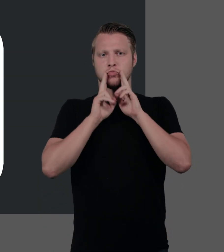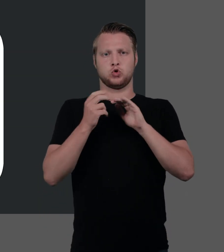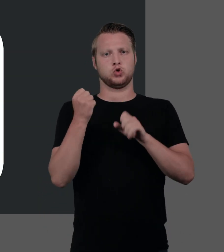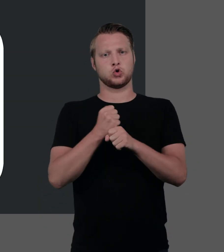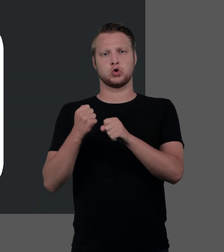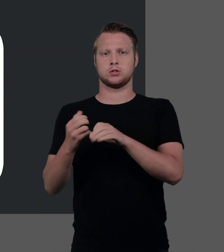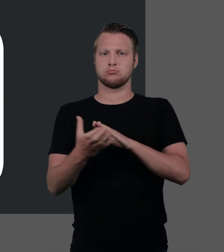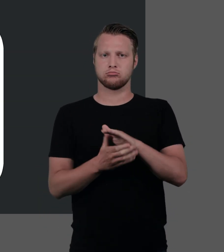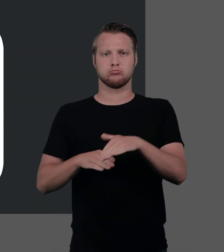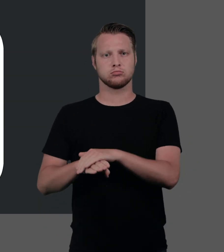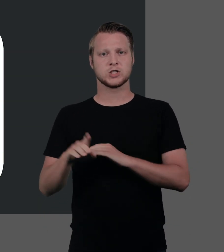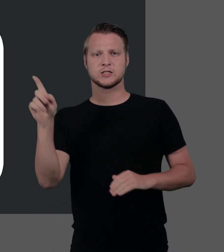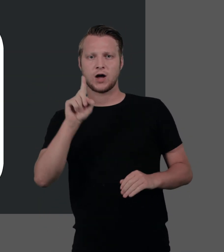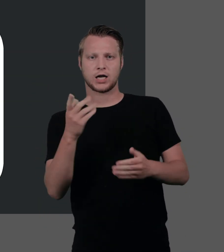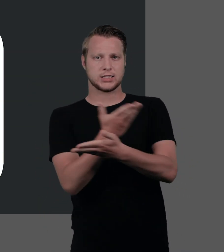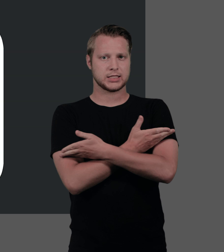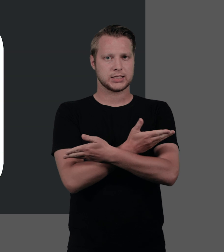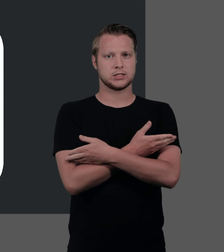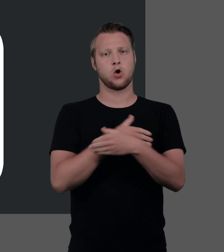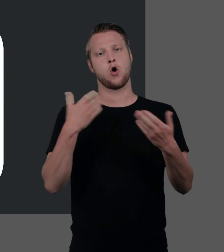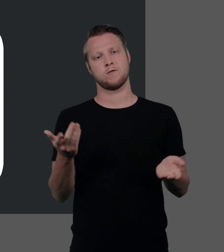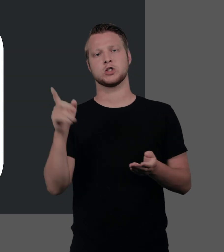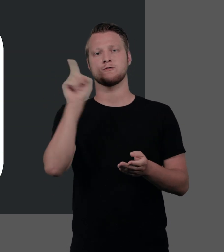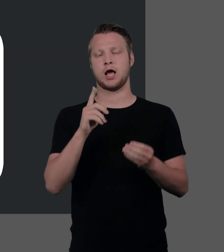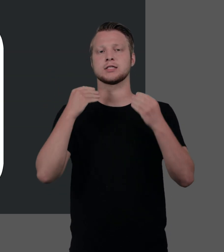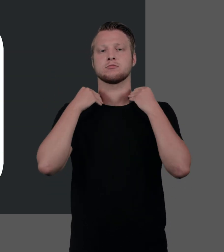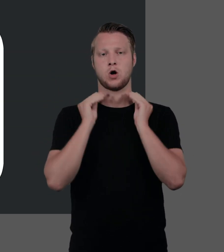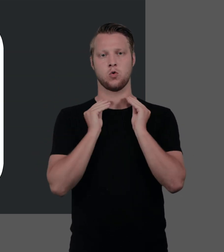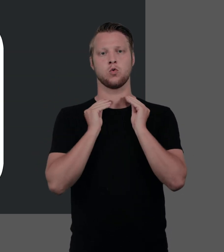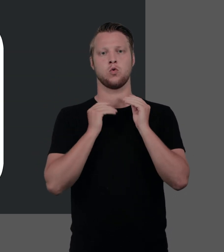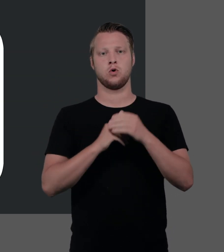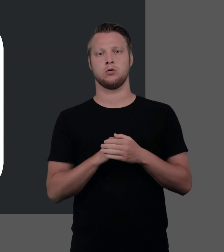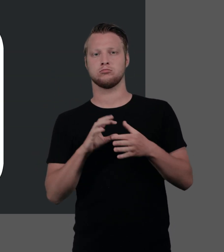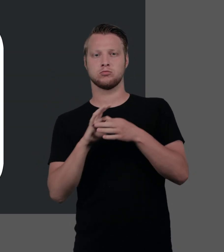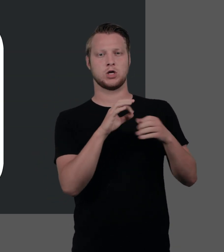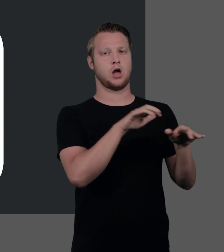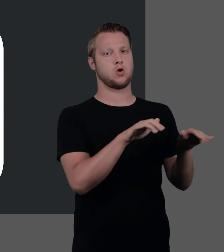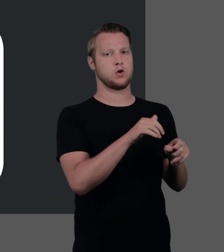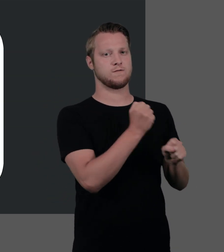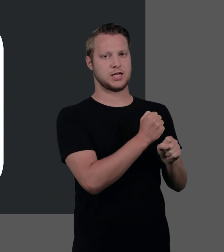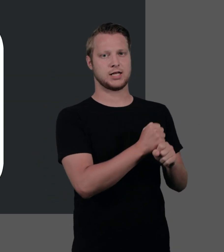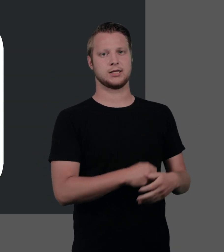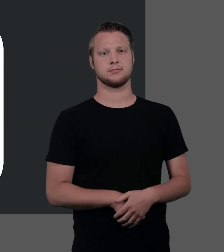discrete schoenen en een zwart shirt/polo (voor kantoorwerkplekken).